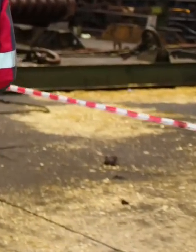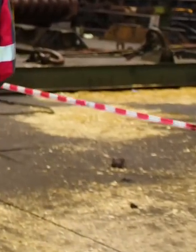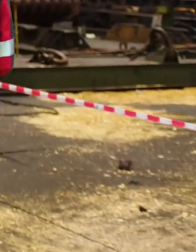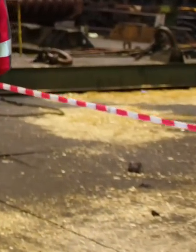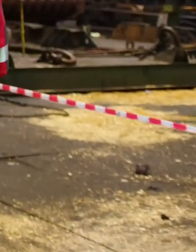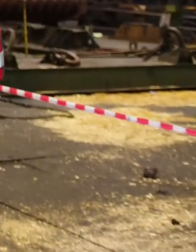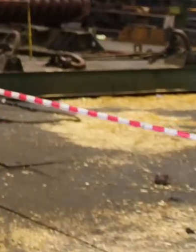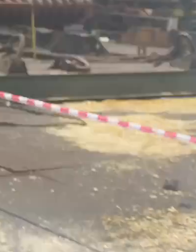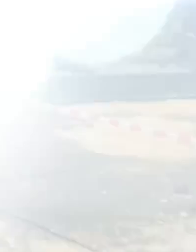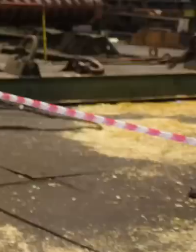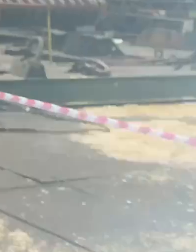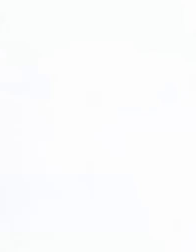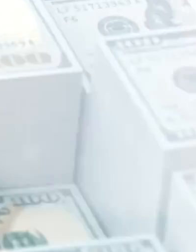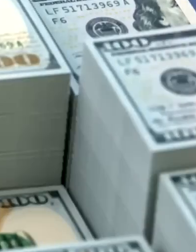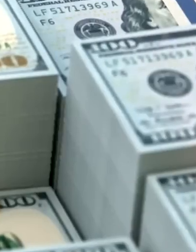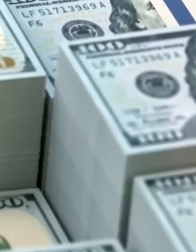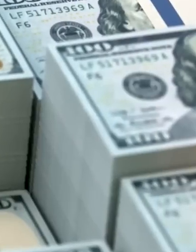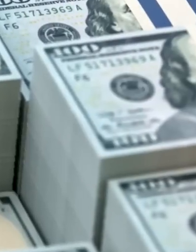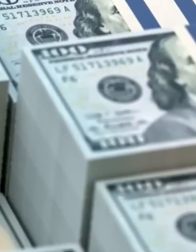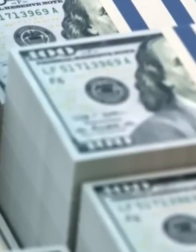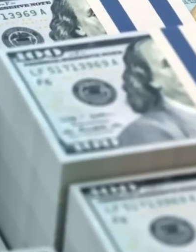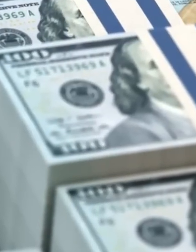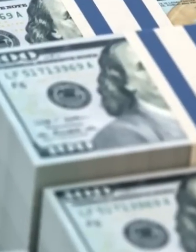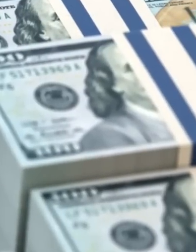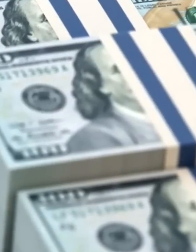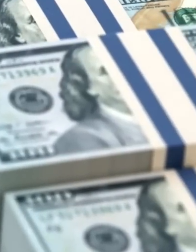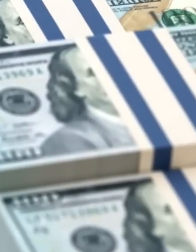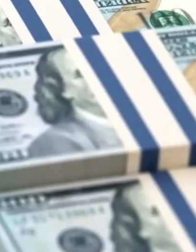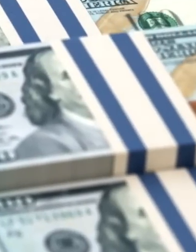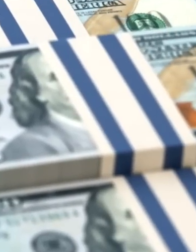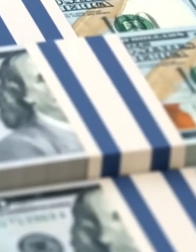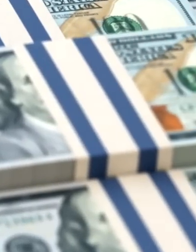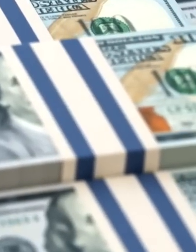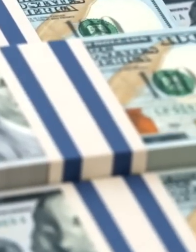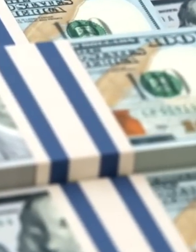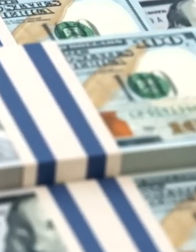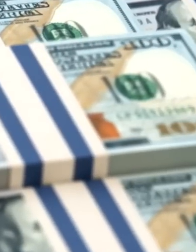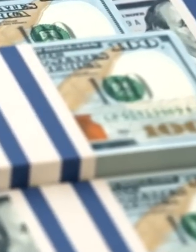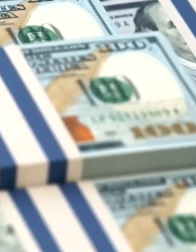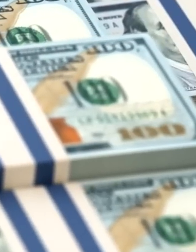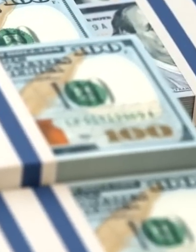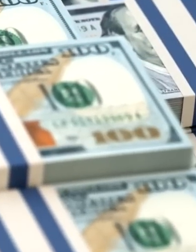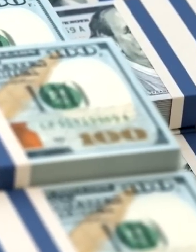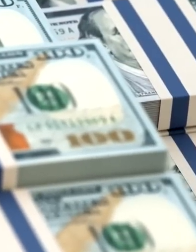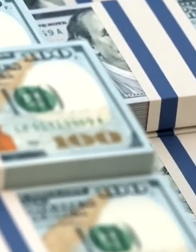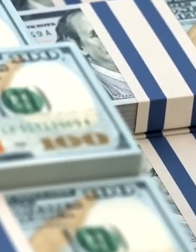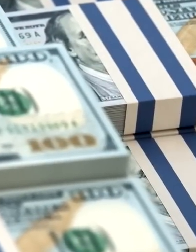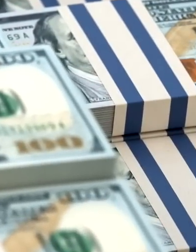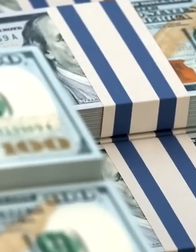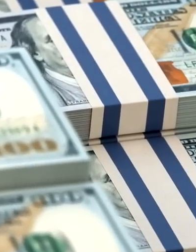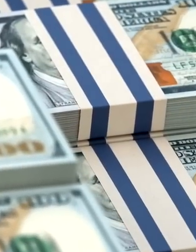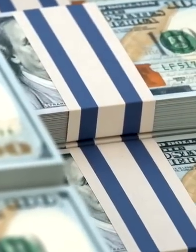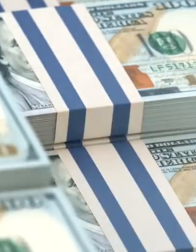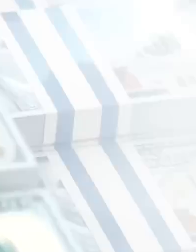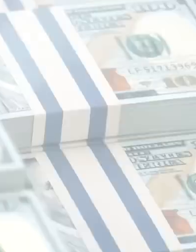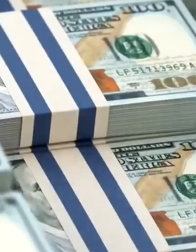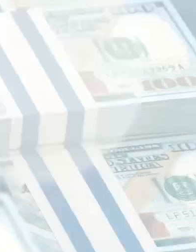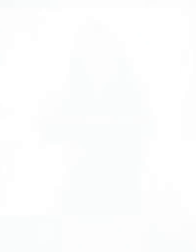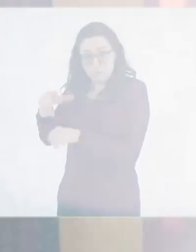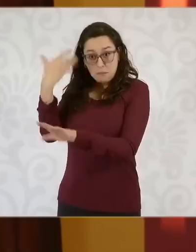latinoamericano en más de 6,800 millones dó en 2024 el gobierno mexicano adelantó